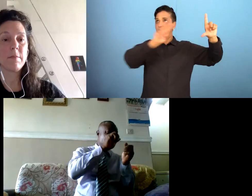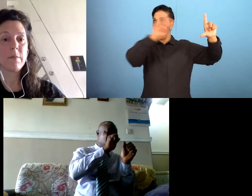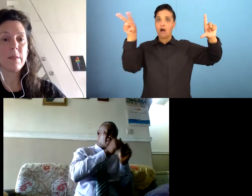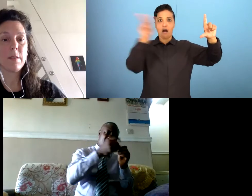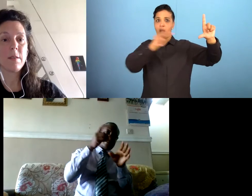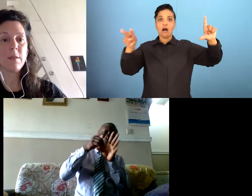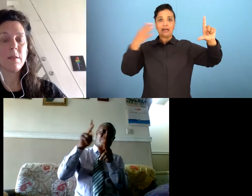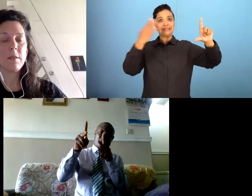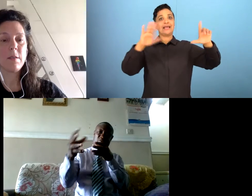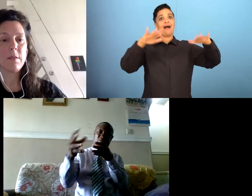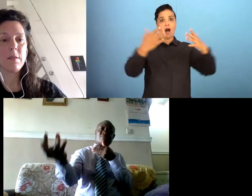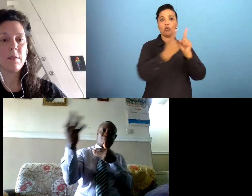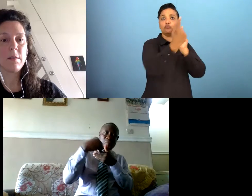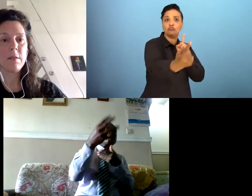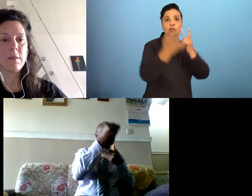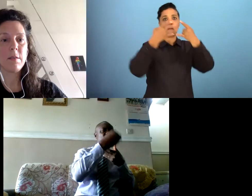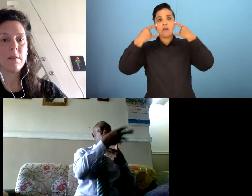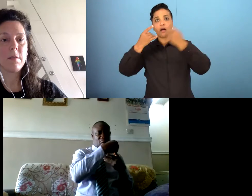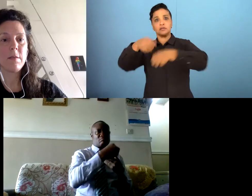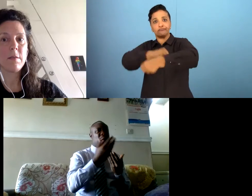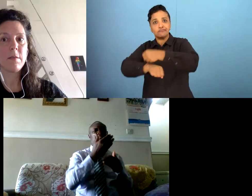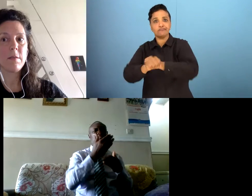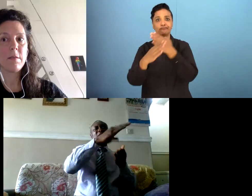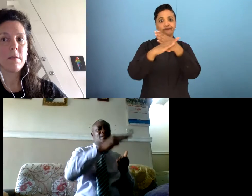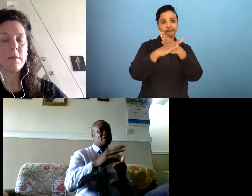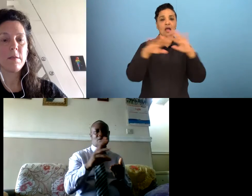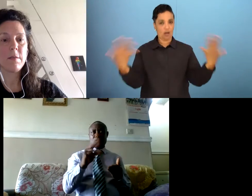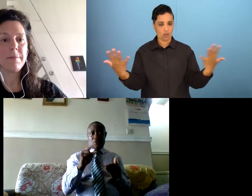proyecciones de carteleras eléctricas digitales al aire libre sobre las salvaguardias COVID-19.